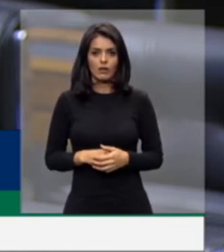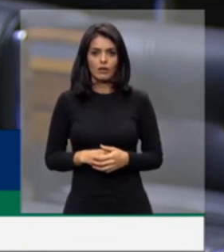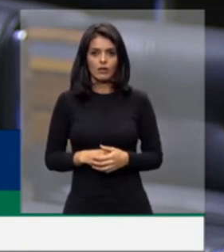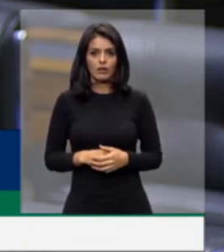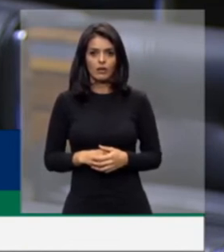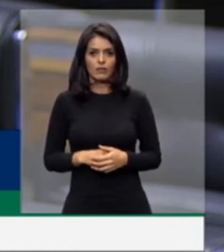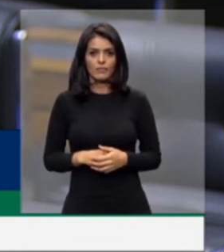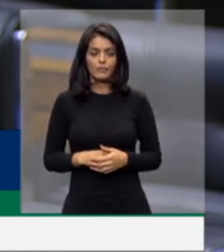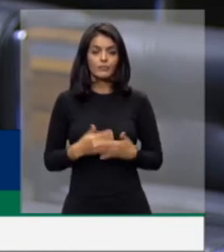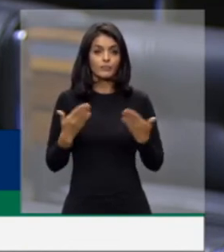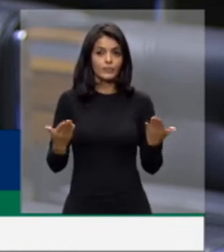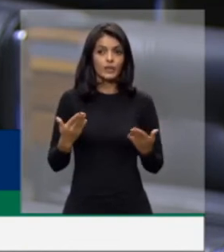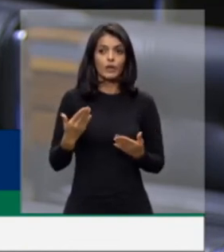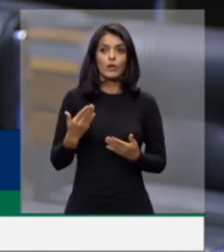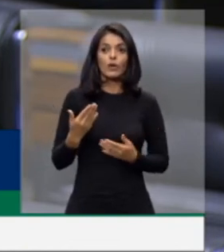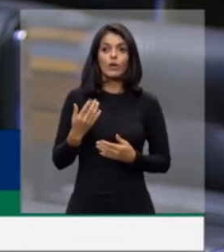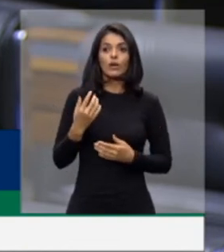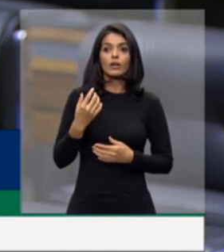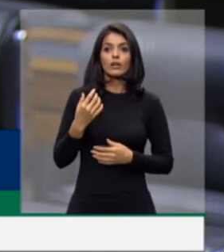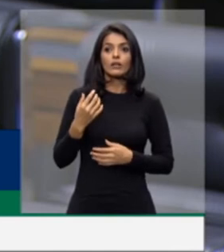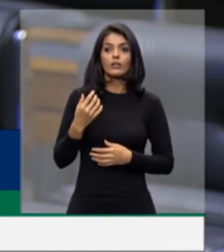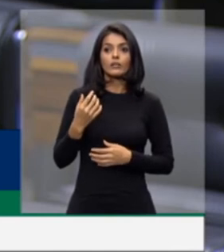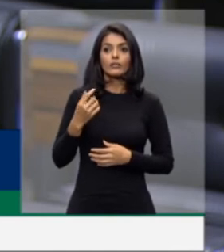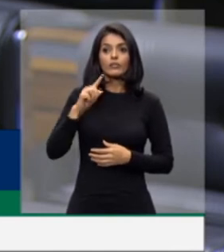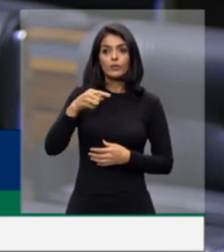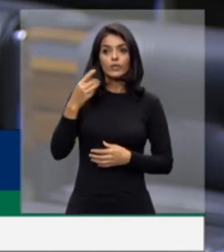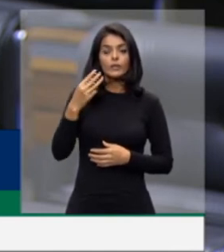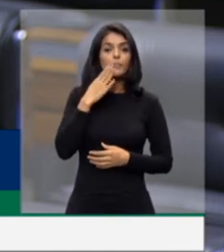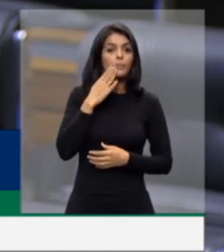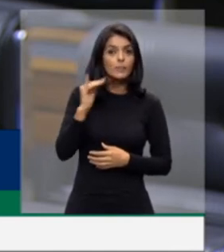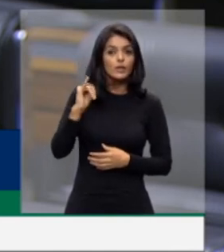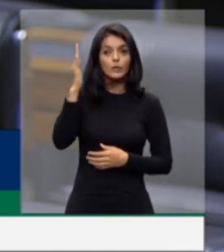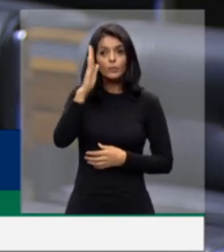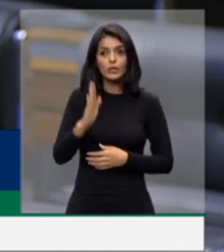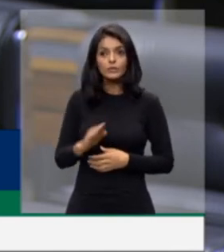EU ACABEI DE SER INFORMADO, DE LINHA DE TRANSMISSÃO, E O